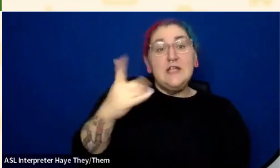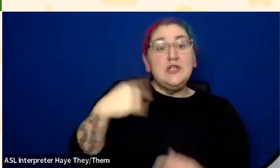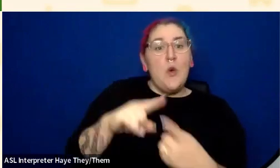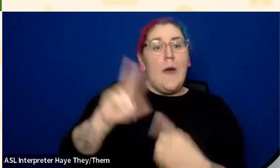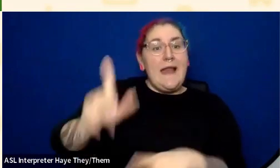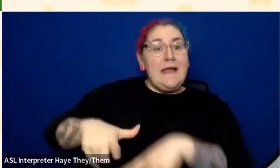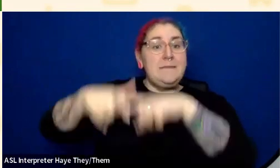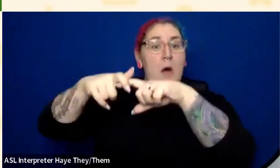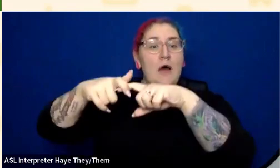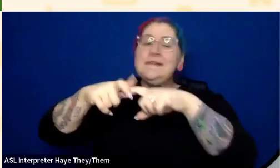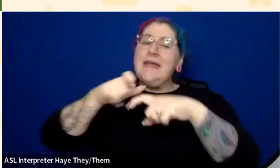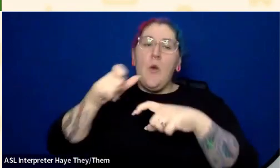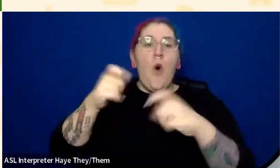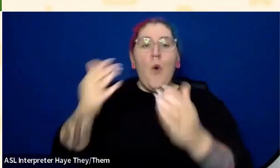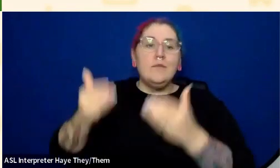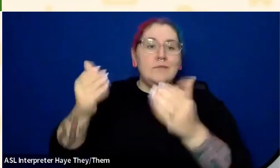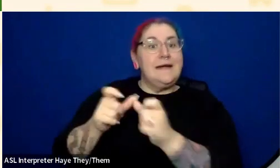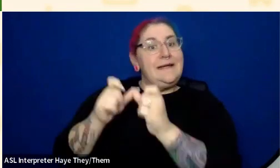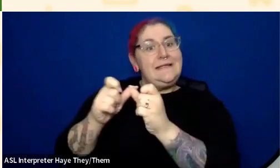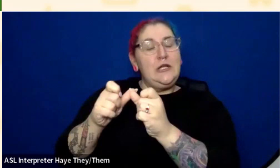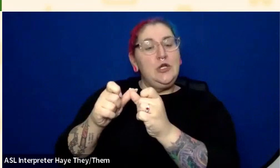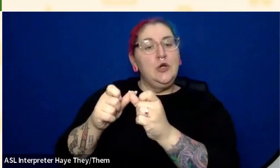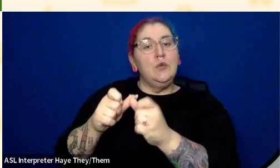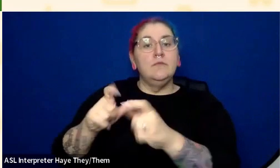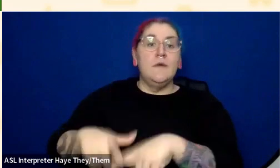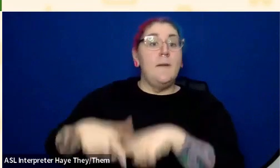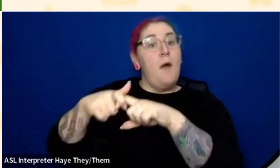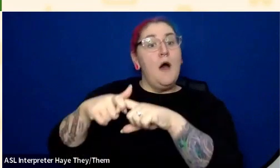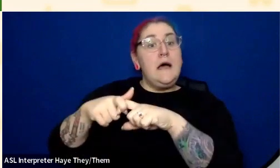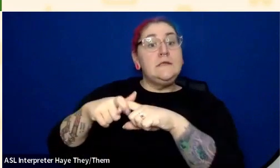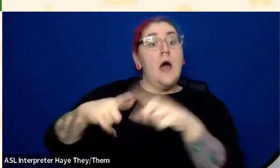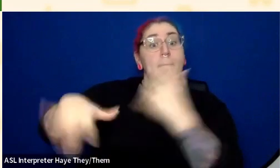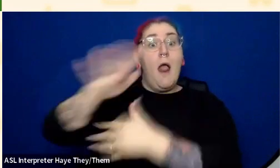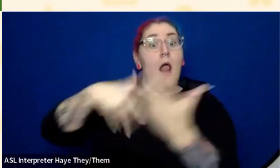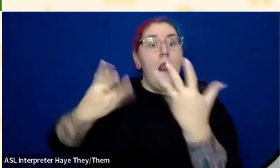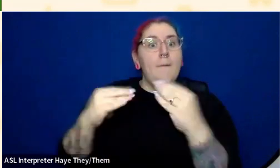Puedes implementar una transición más sutil que una diapositiva, como un desvanecimiento, por ejemplo.